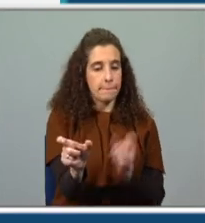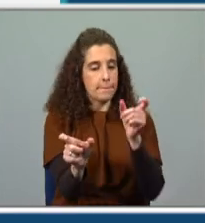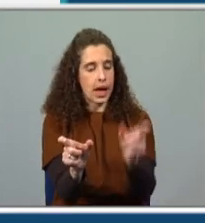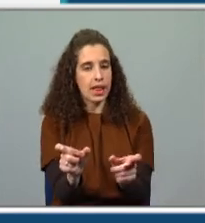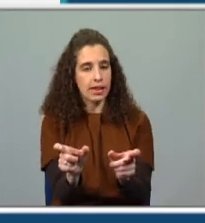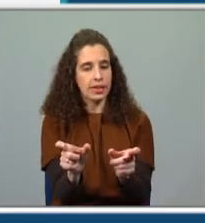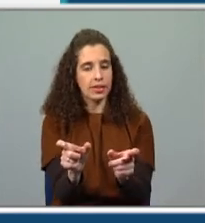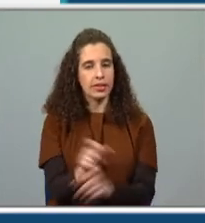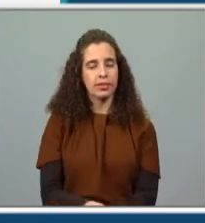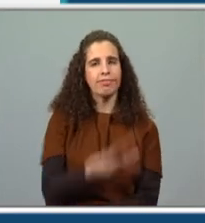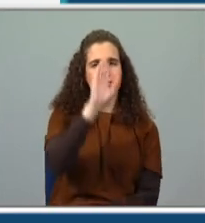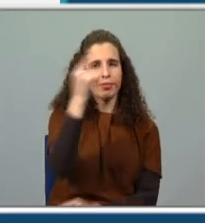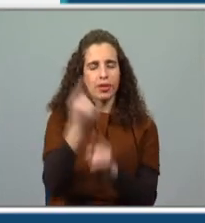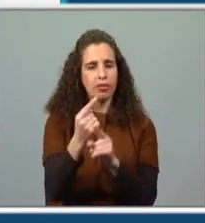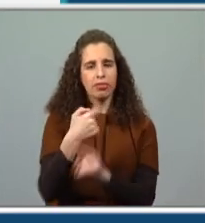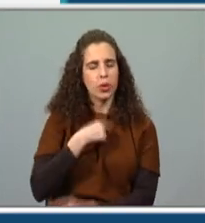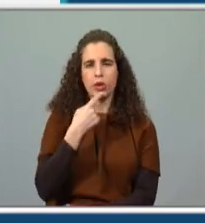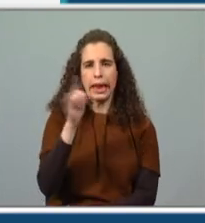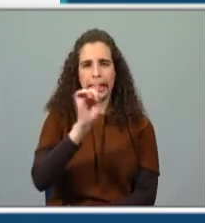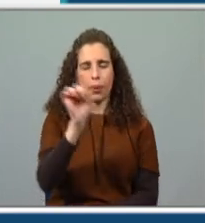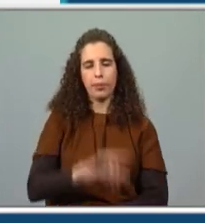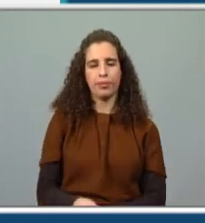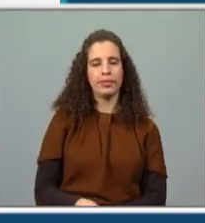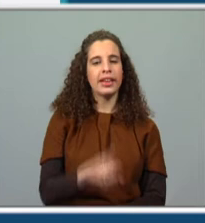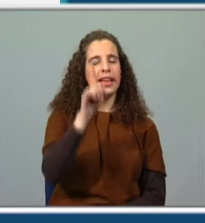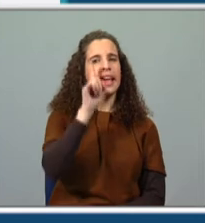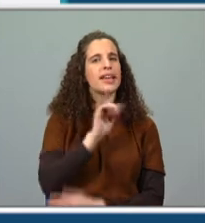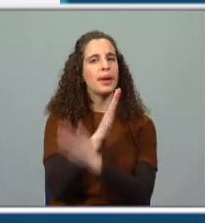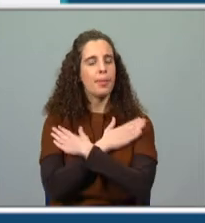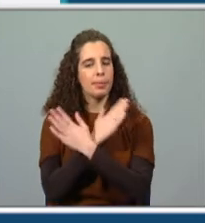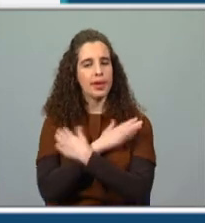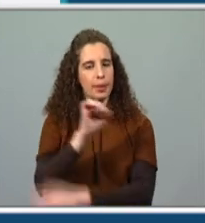sabe uma coisa não sou eu que vos vou dizer é esta minha amiga agora a atenção 你知道我不會去找你的說這是我的朋友現在關注